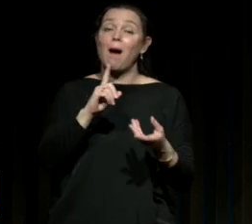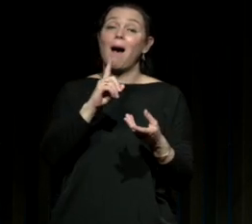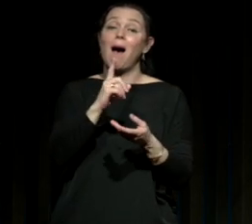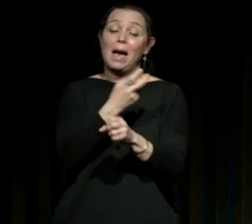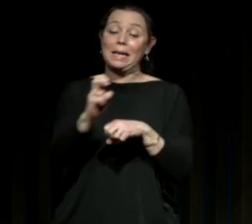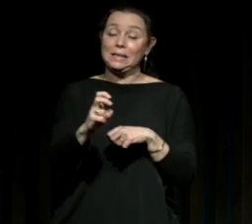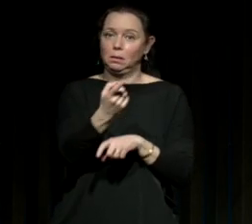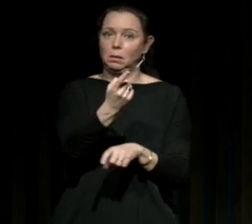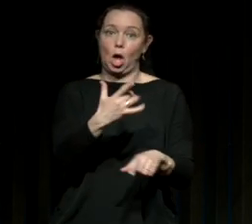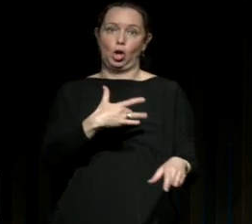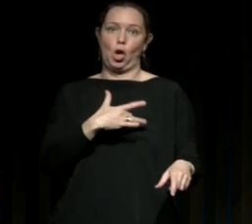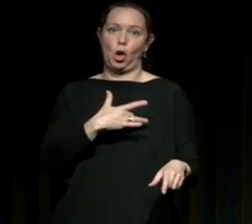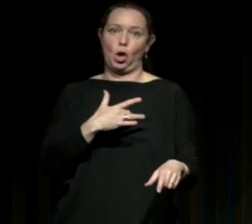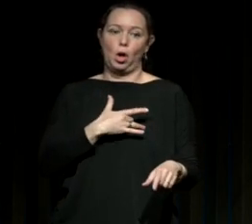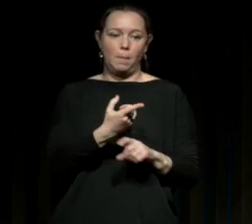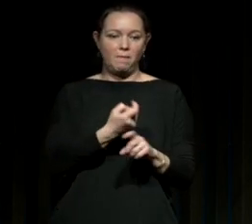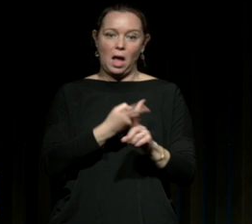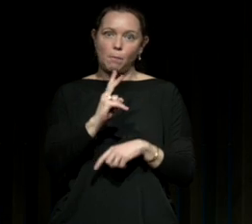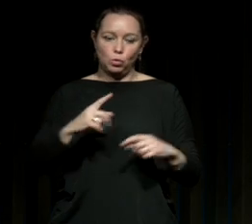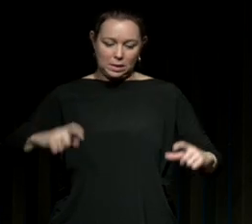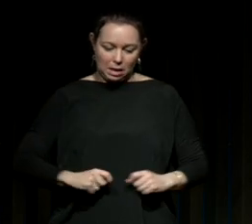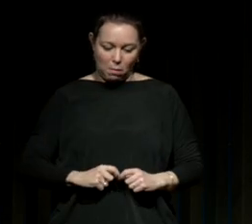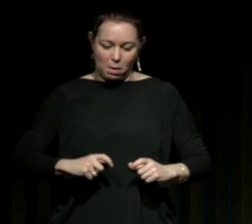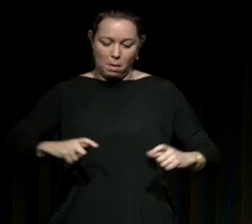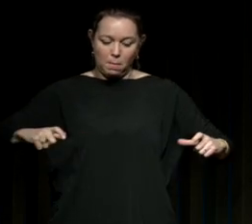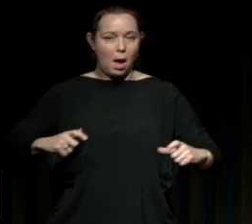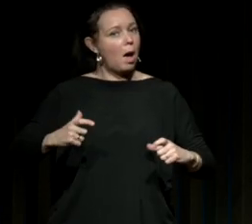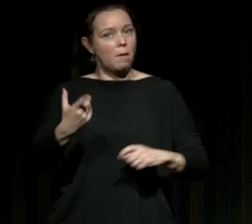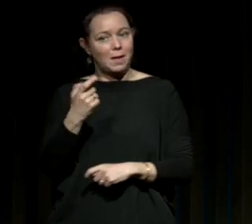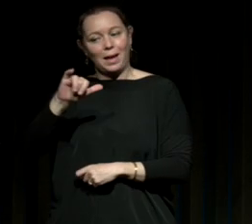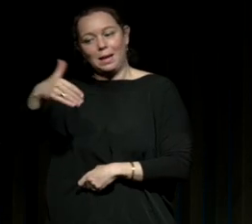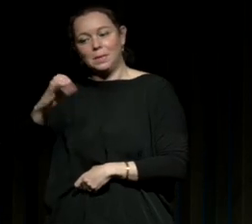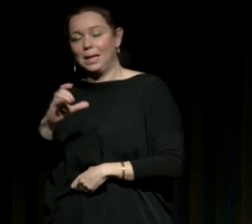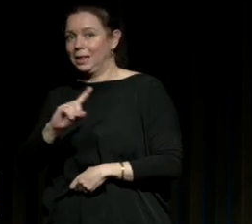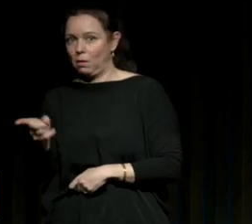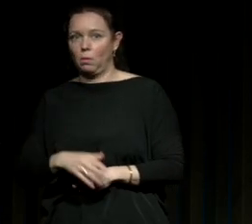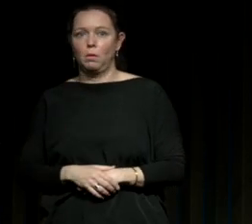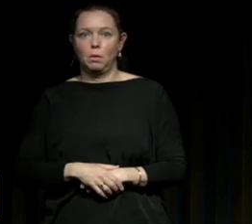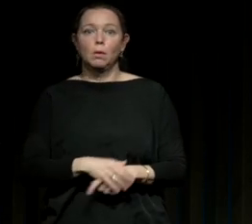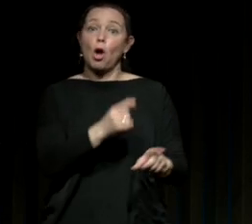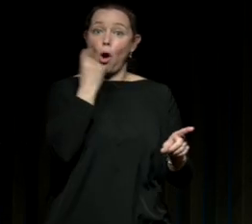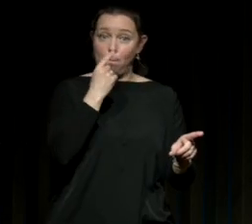lié au tour de taille cali mc lui même c'est chez les hommes on a le même type d'étude chez